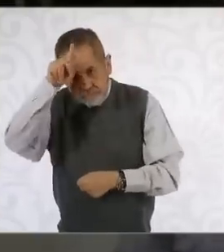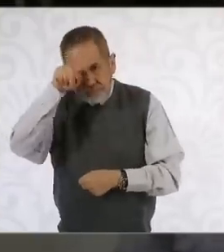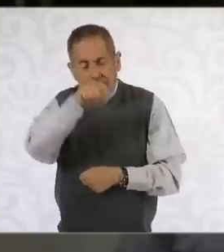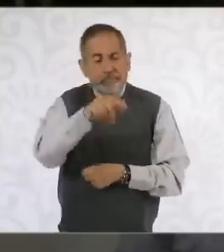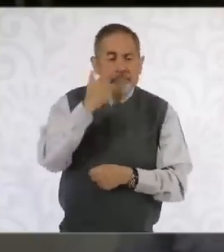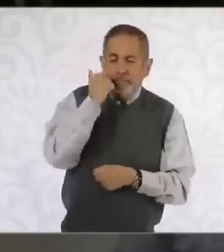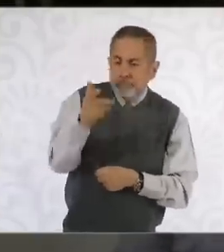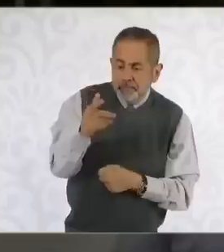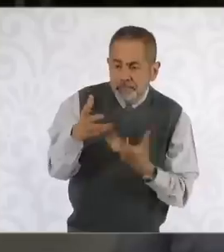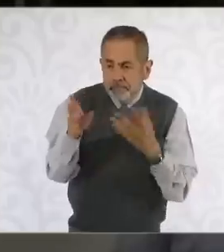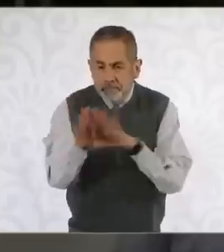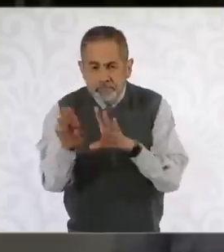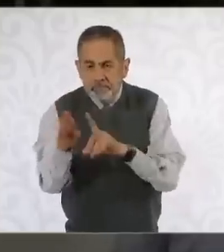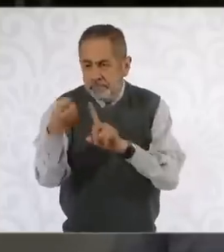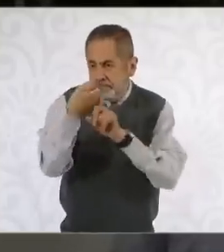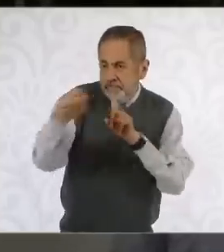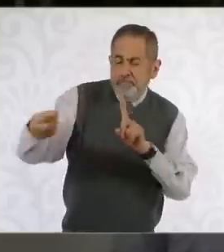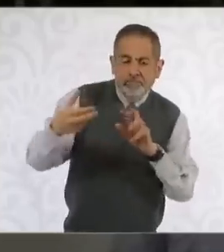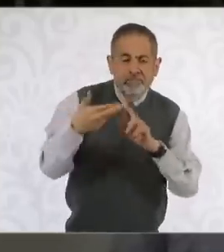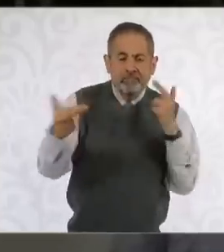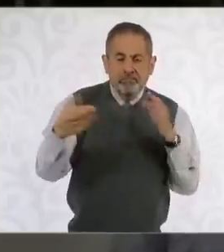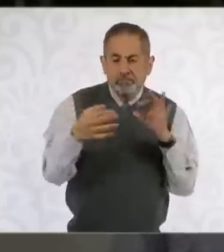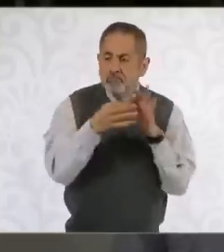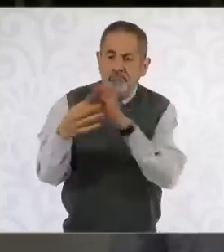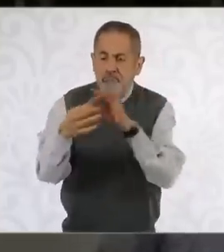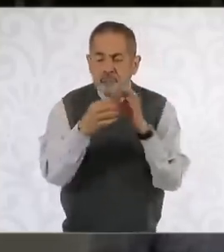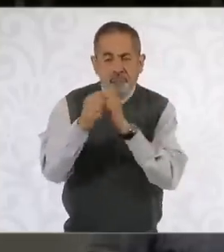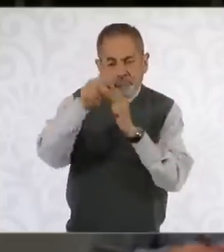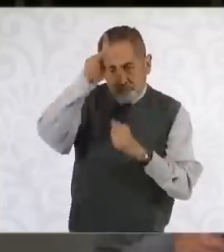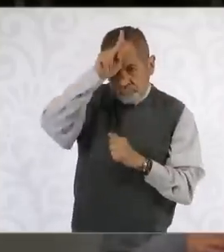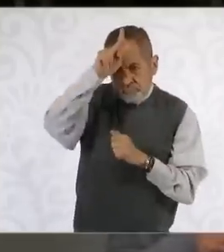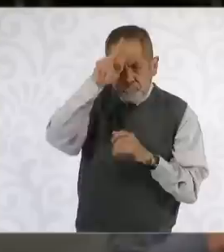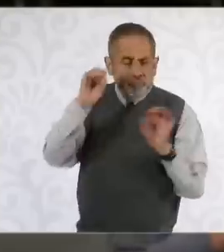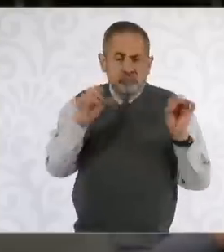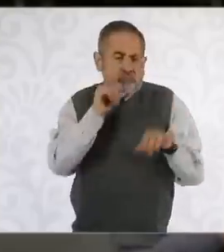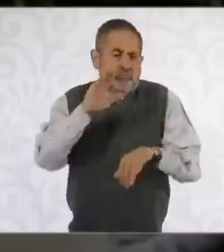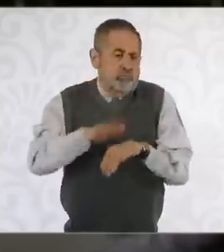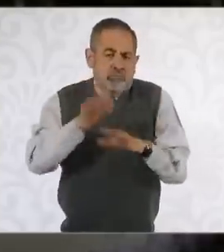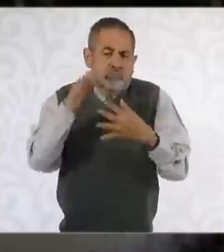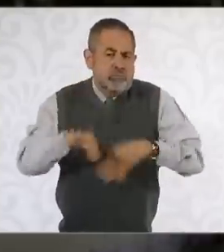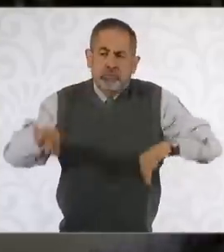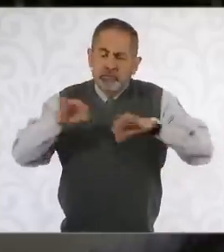de la normalización de las relaciones con Perú o se debe solamente a la importancia que le da